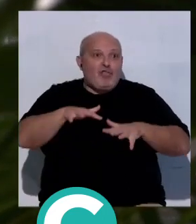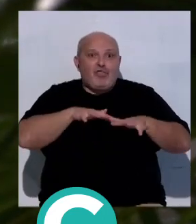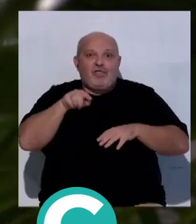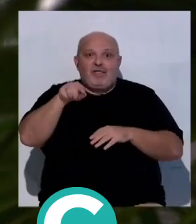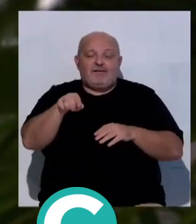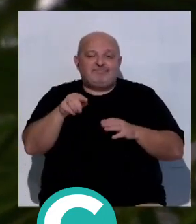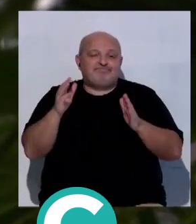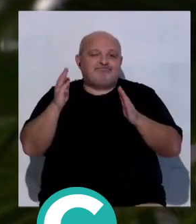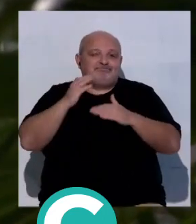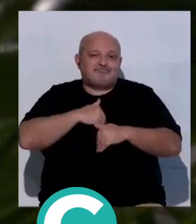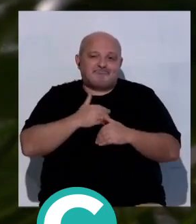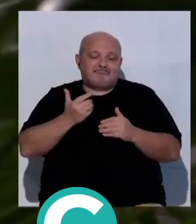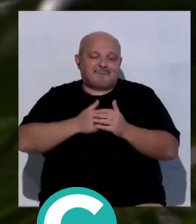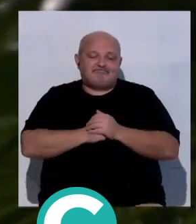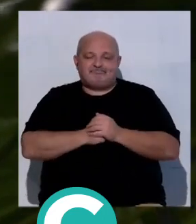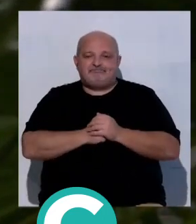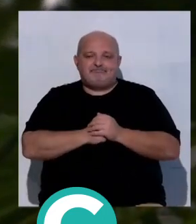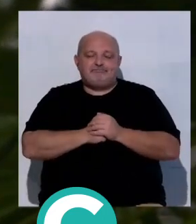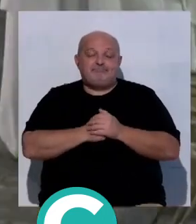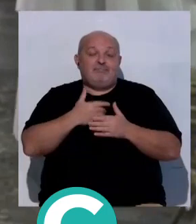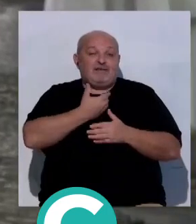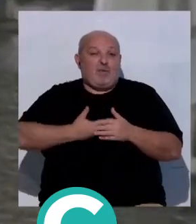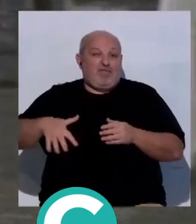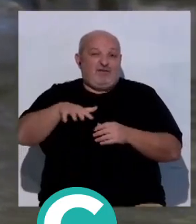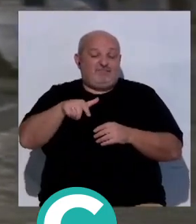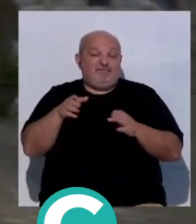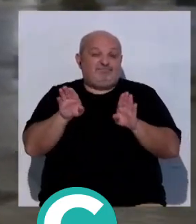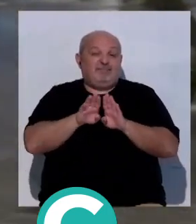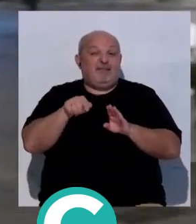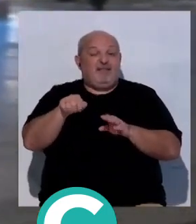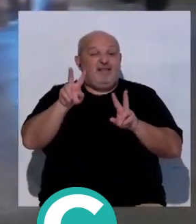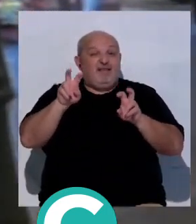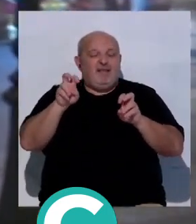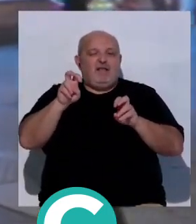hambre junto a la plaza de San Juan de Dios con el cierre este establecimiento se cierra el libro en